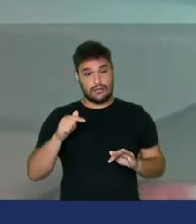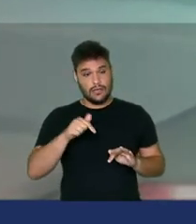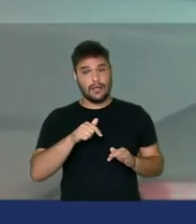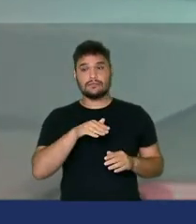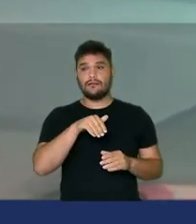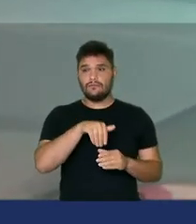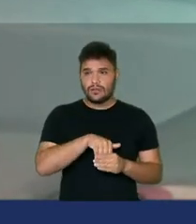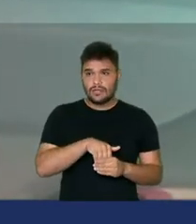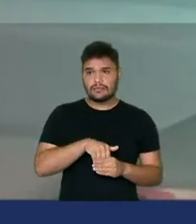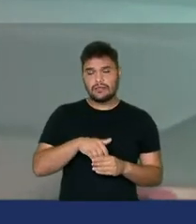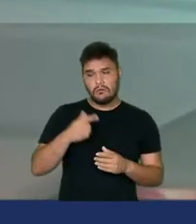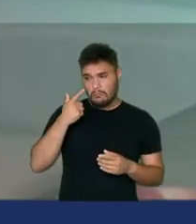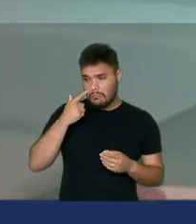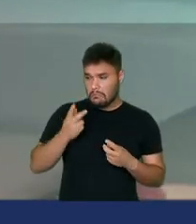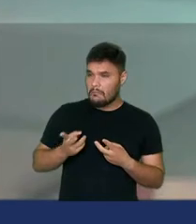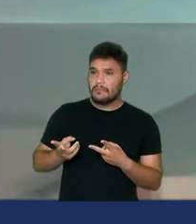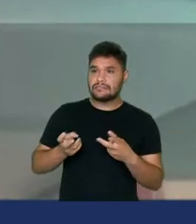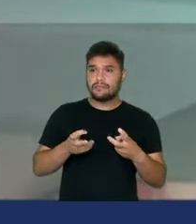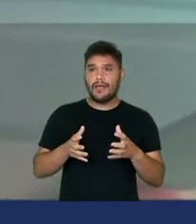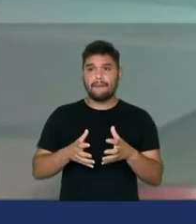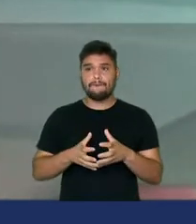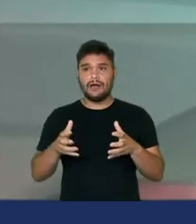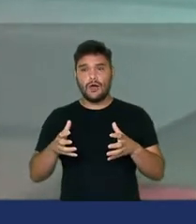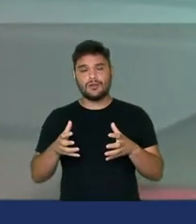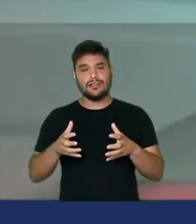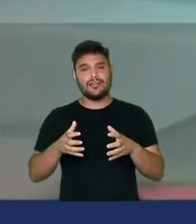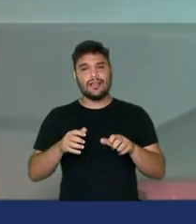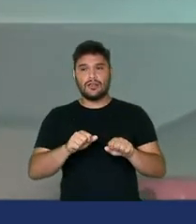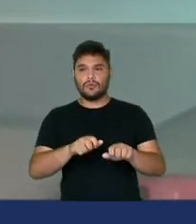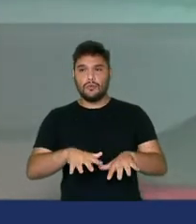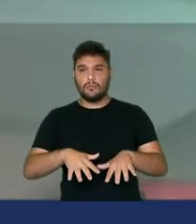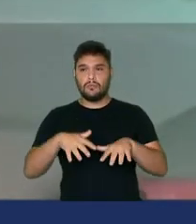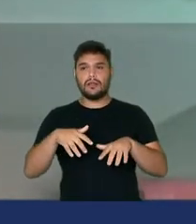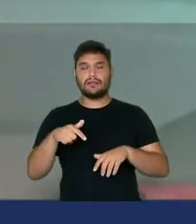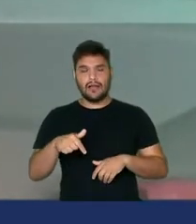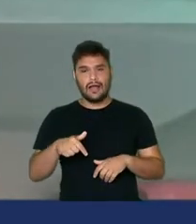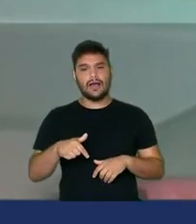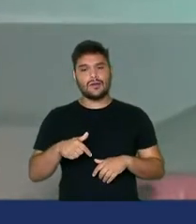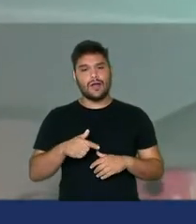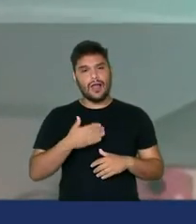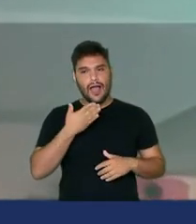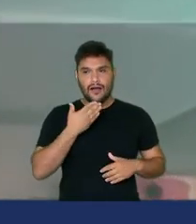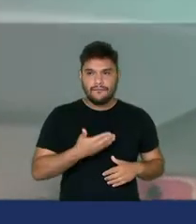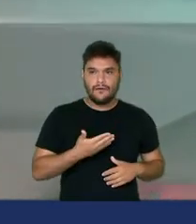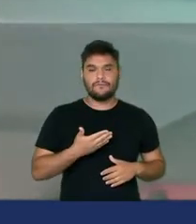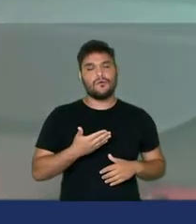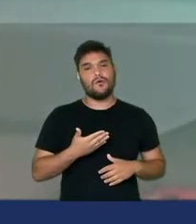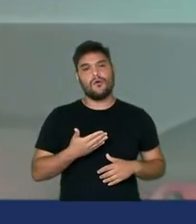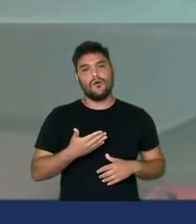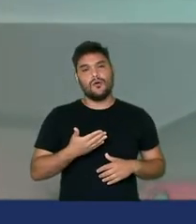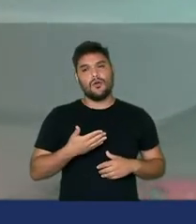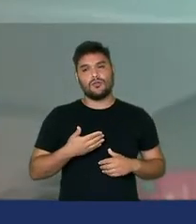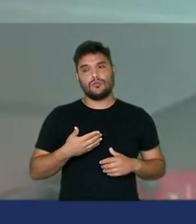MUITO FELIZ , JÁ NESSA VOTAÇÃO TER VISTO QUE A MAIORIA DESSE PLENÁRIO ABSOLUTA DESSE PLENÁRIO ESTÁ A FAVOR DO PROJETO, AQUI ESPECIFICAMENTE PARA O MEU